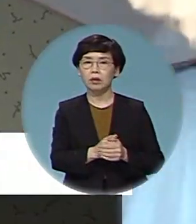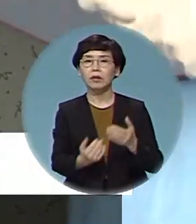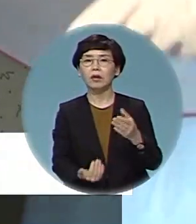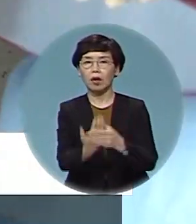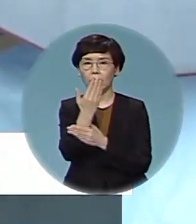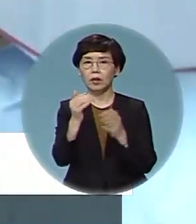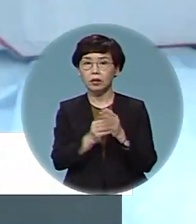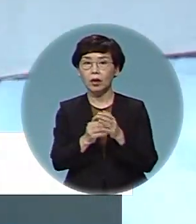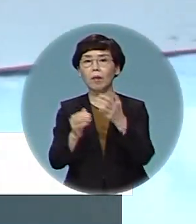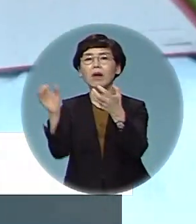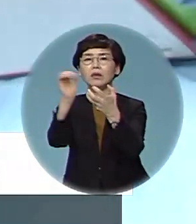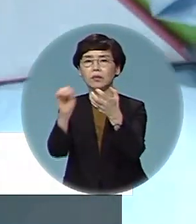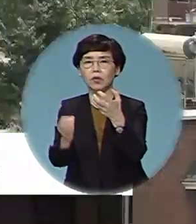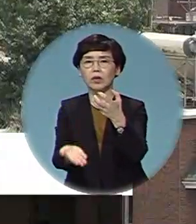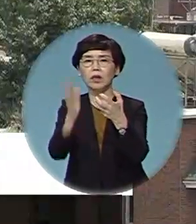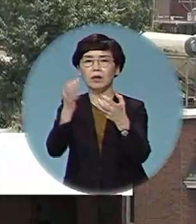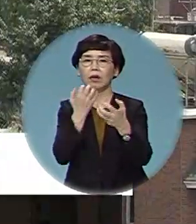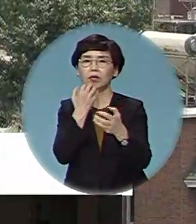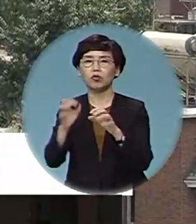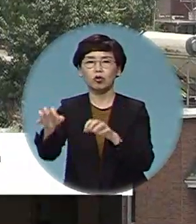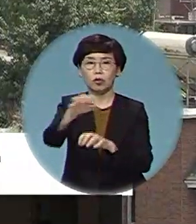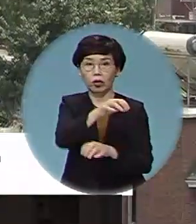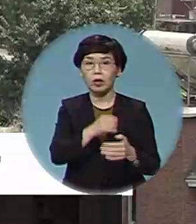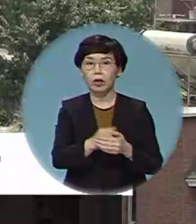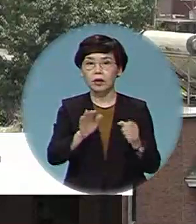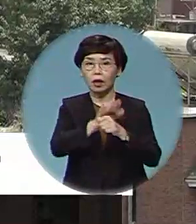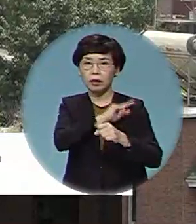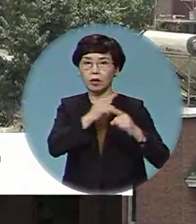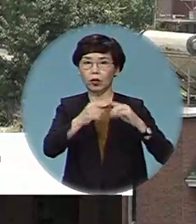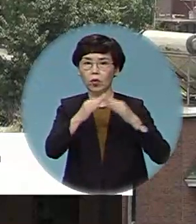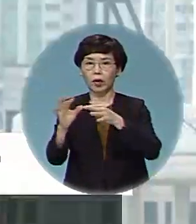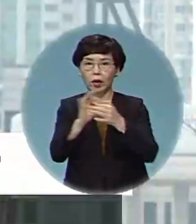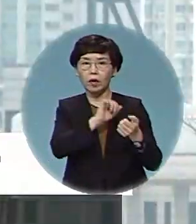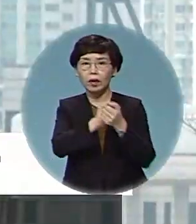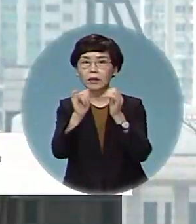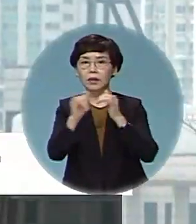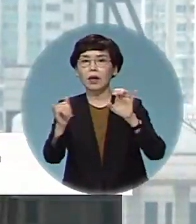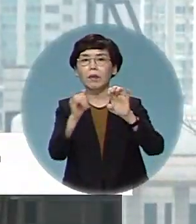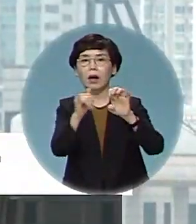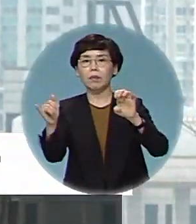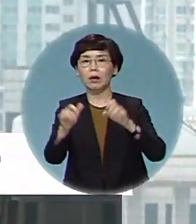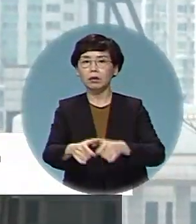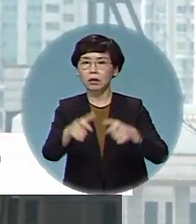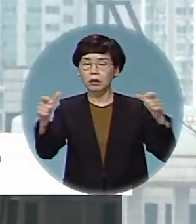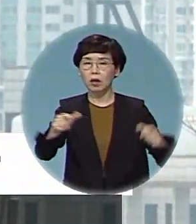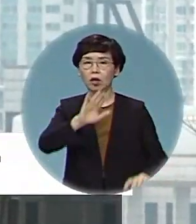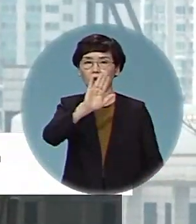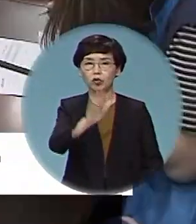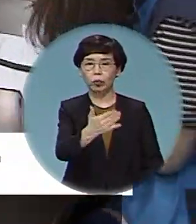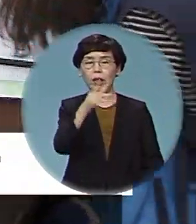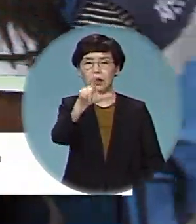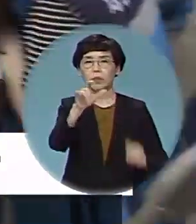212명으로 80%를 넘었습니다. 사랑제일교회 관련 확진자는 40명이 더 늘어 915명으로 집계됐습니다.